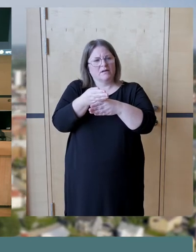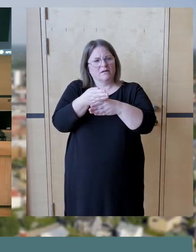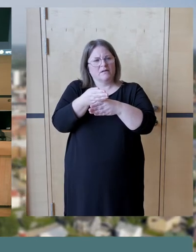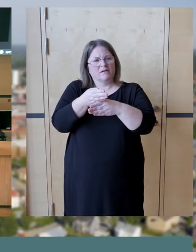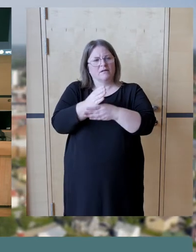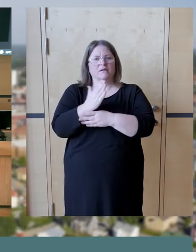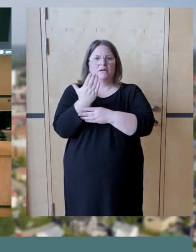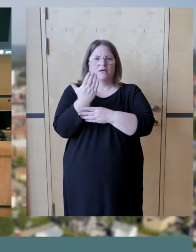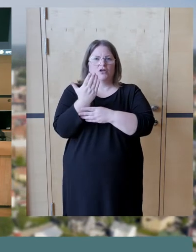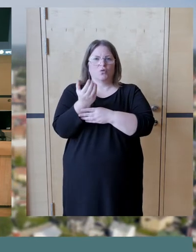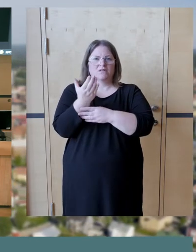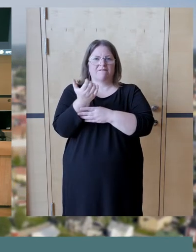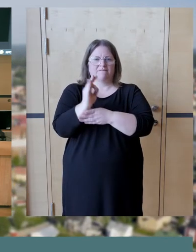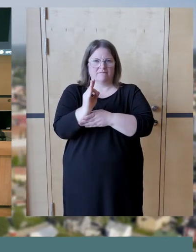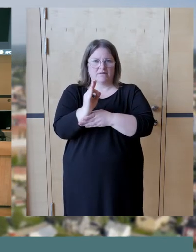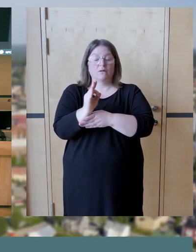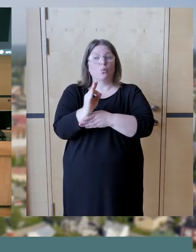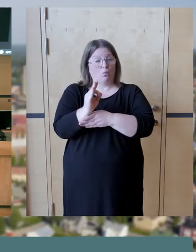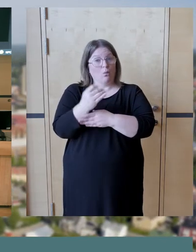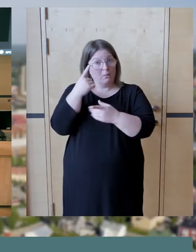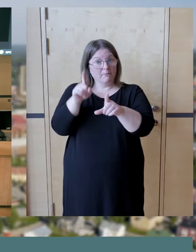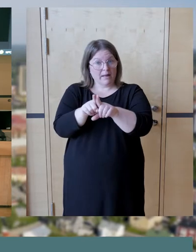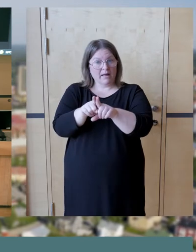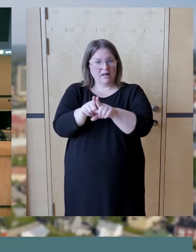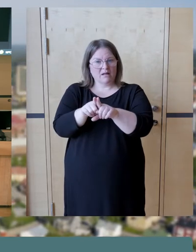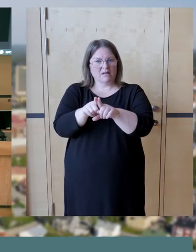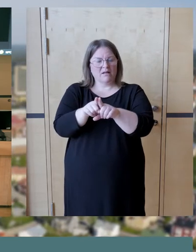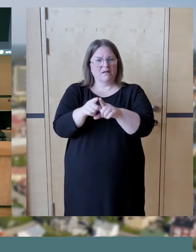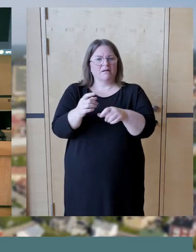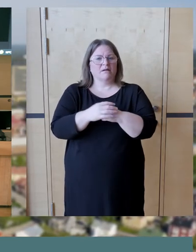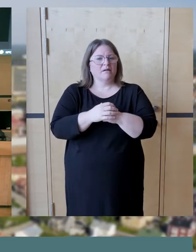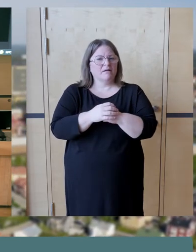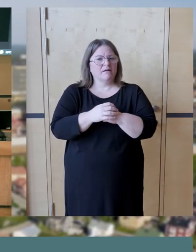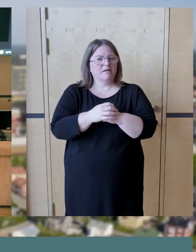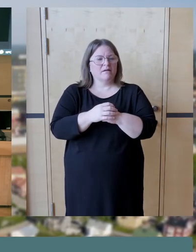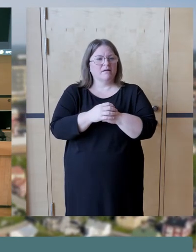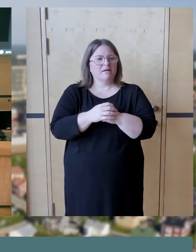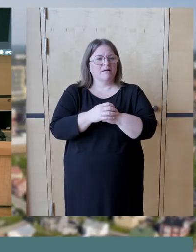Ska man använda på bästa sätt Det är skyldig att göra mot våra Mora invånare